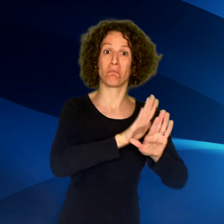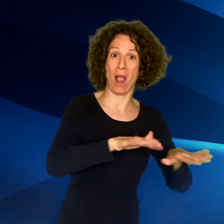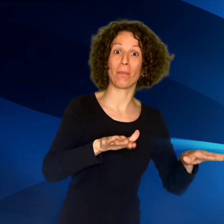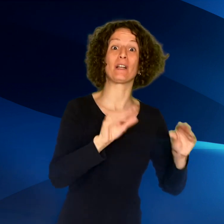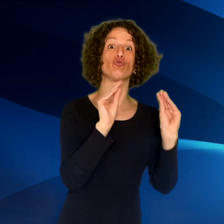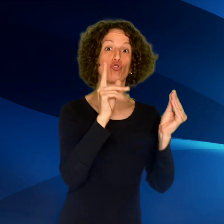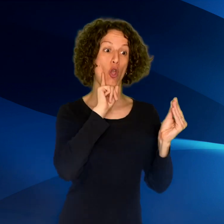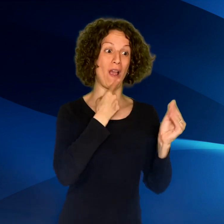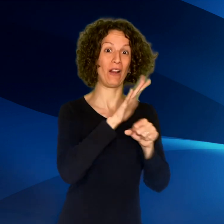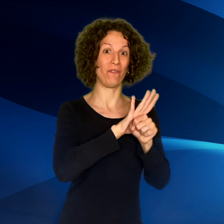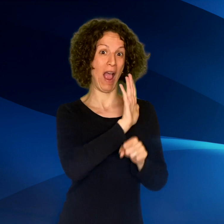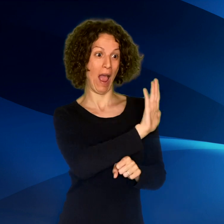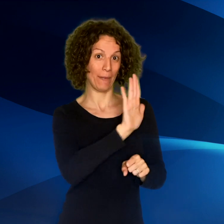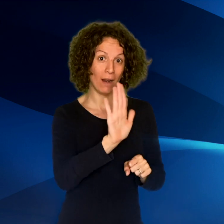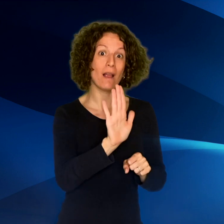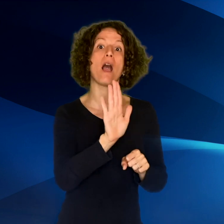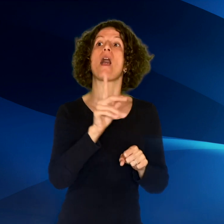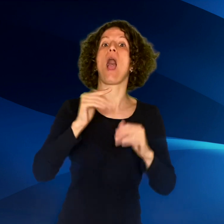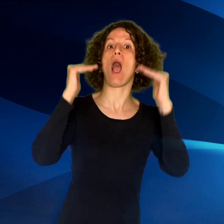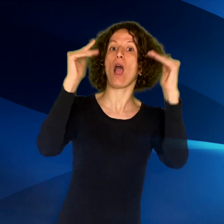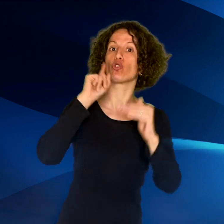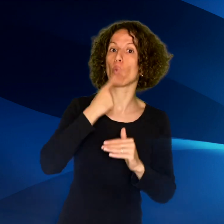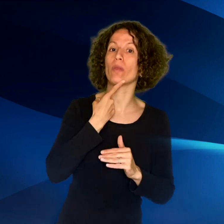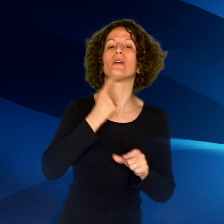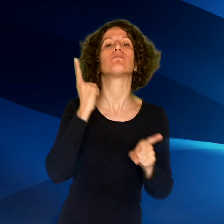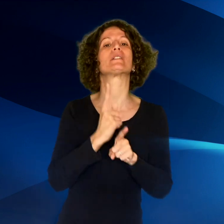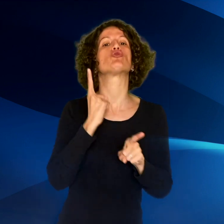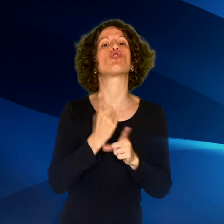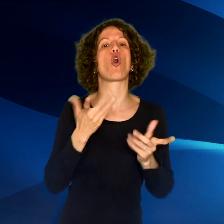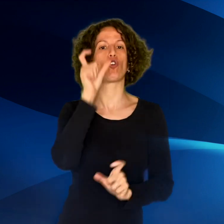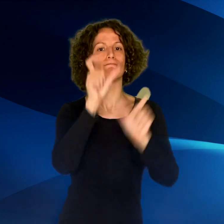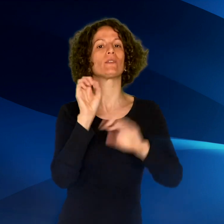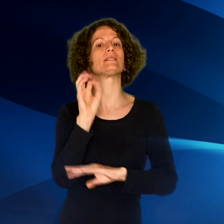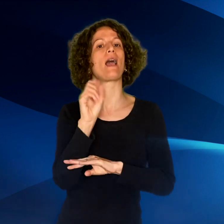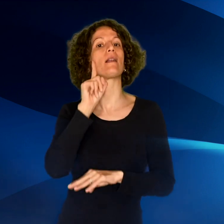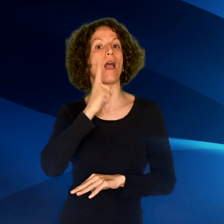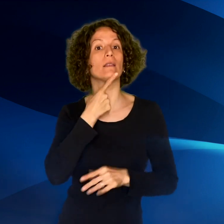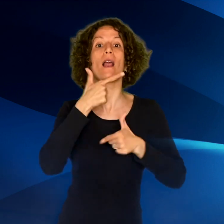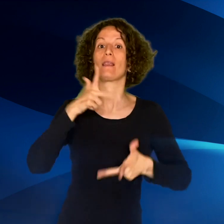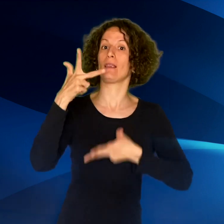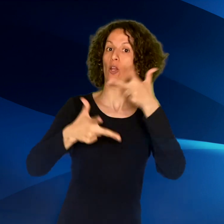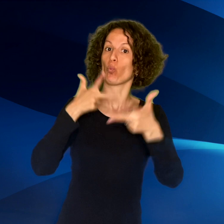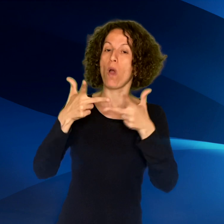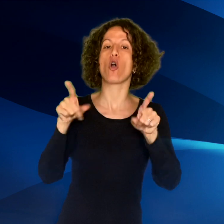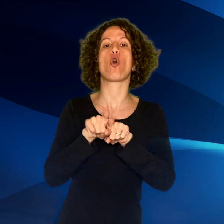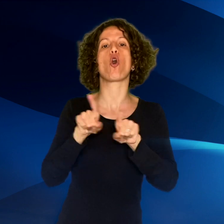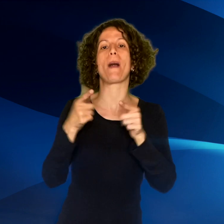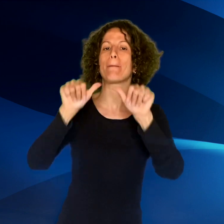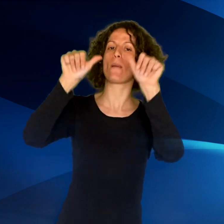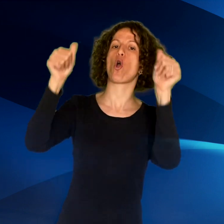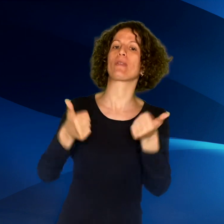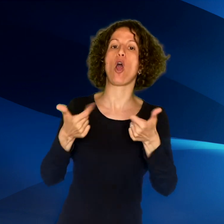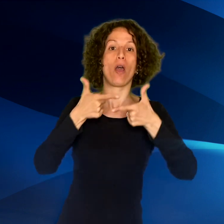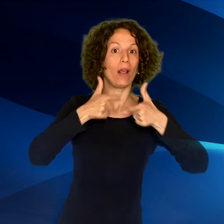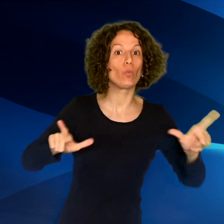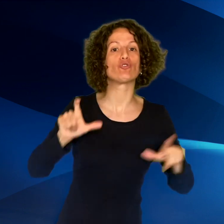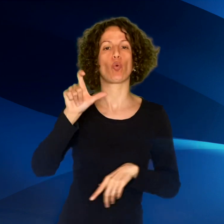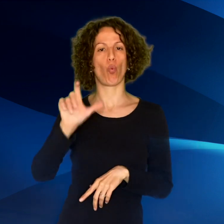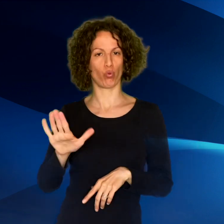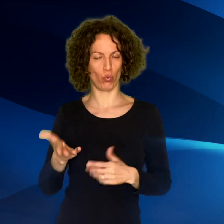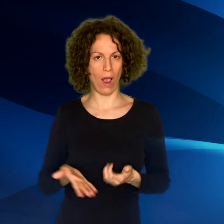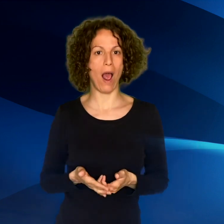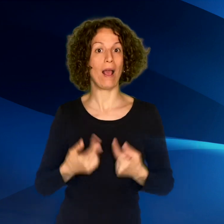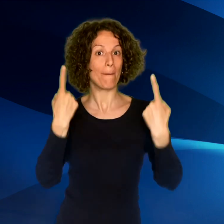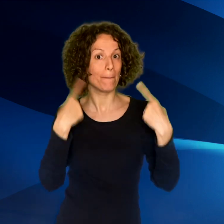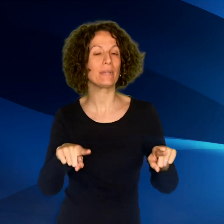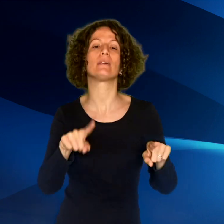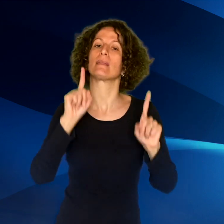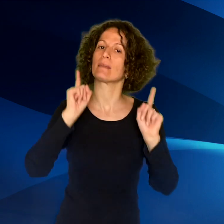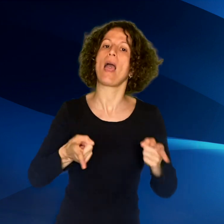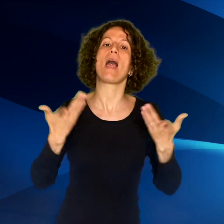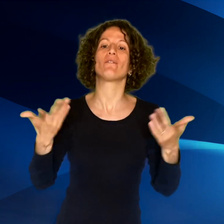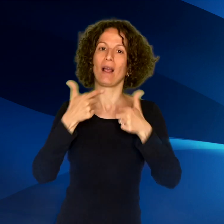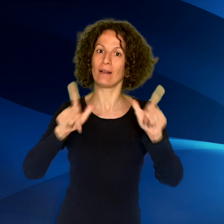Bambini e giovani sordi e le loro famiglie e adulti sordi hanno bisogno di insegnanti di lingua dei segni sordi come modelli linguistici e culturali.